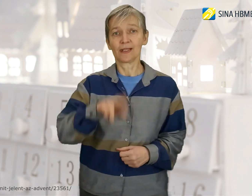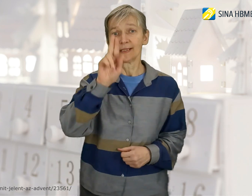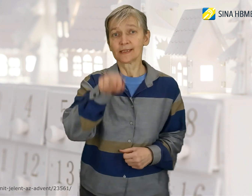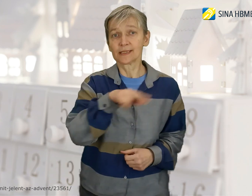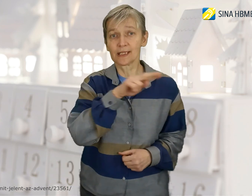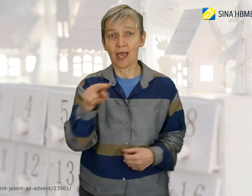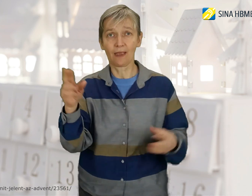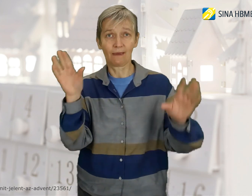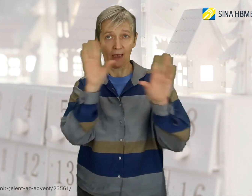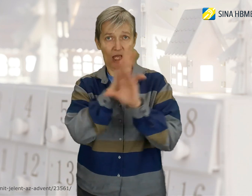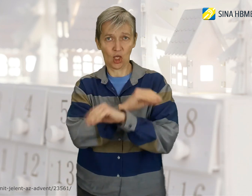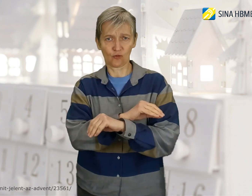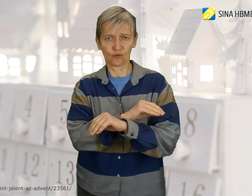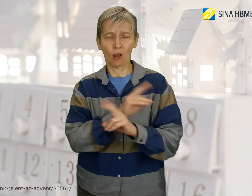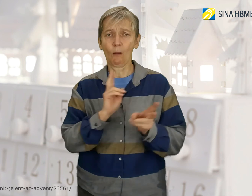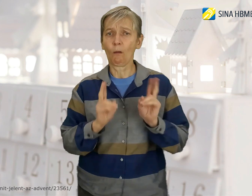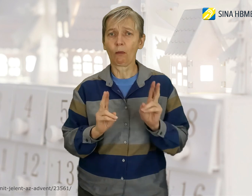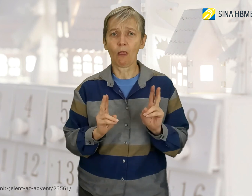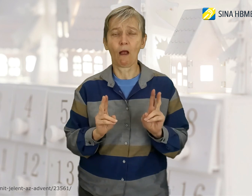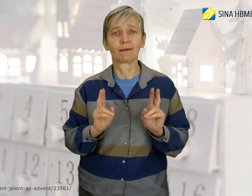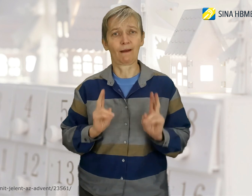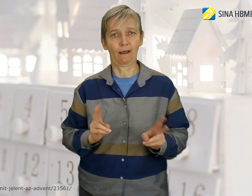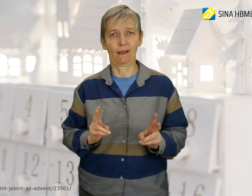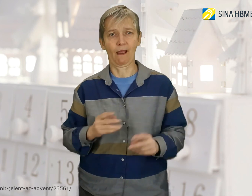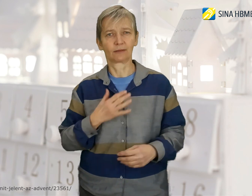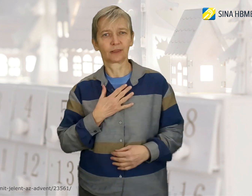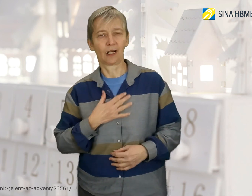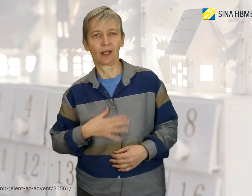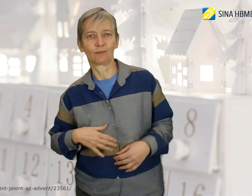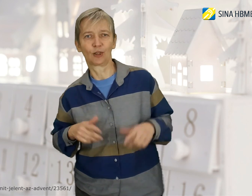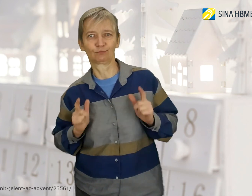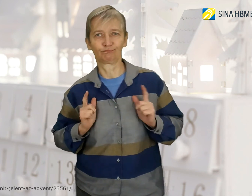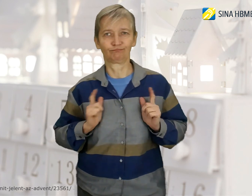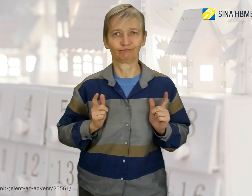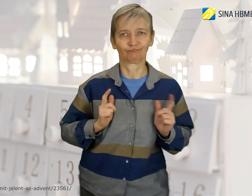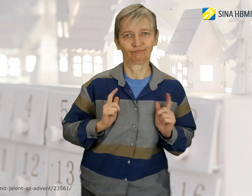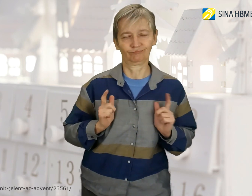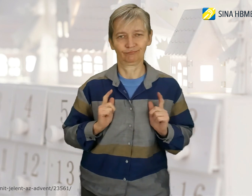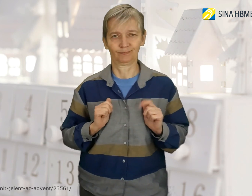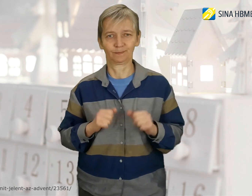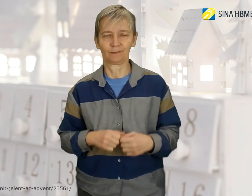Hogyan tegyük kellemesebbé a Szenteste előtti várakozást?